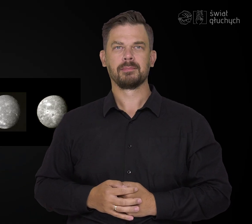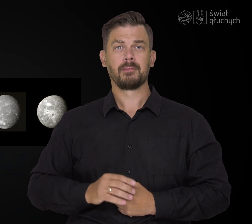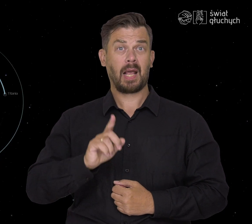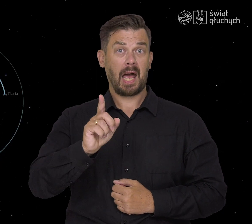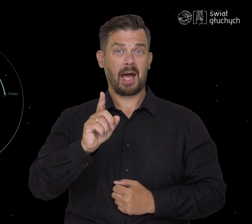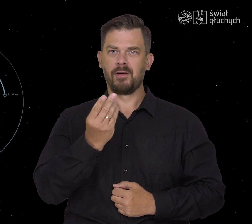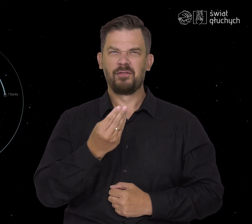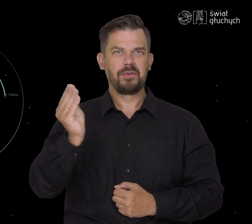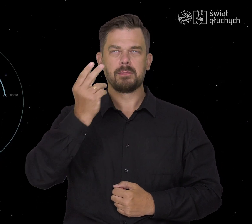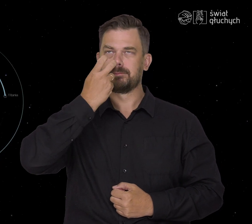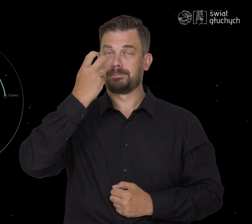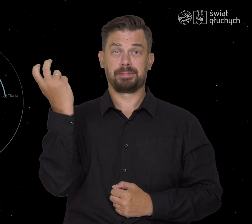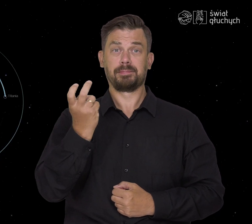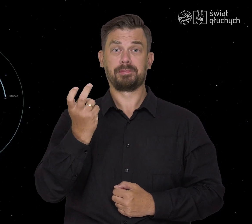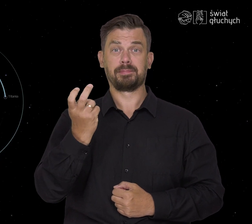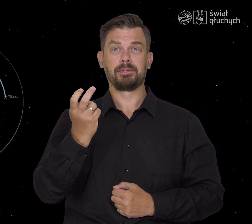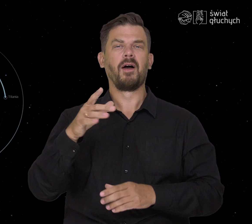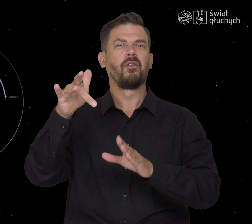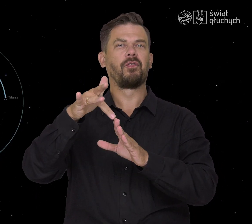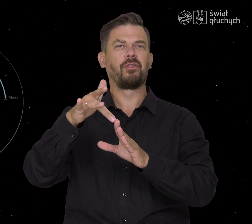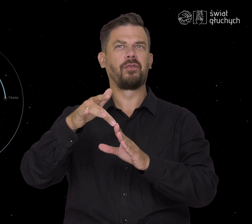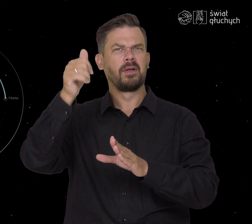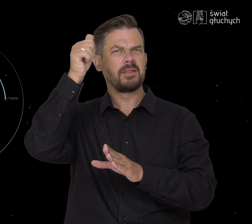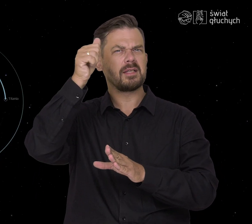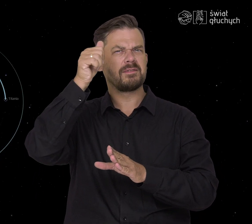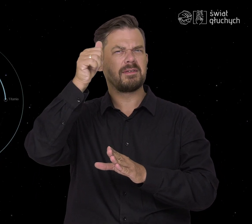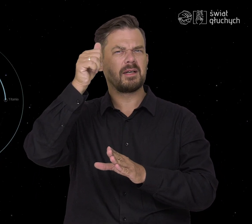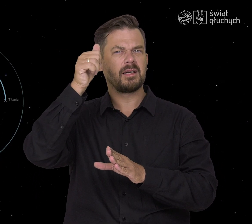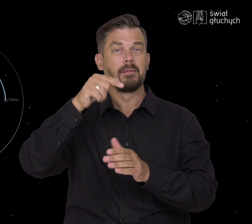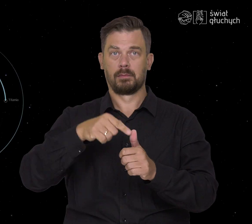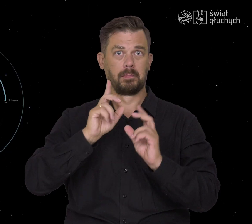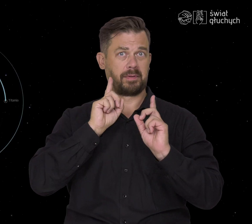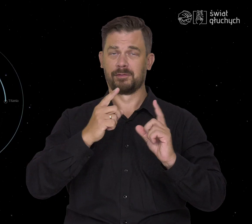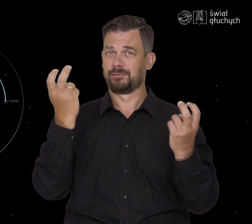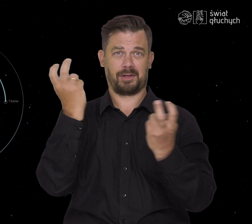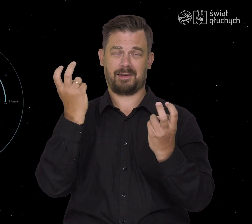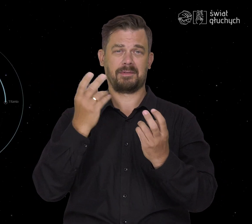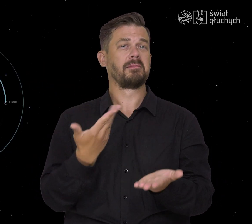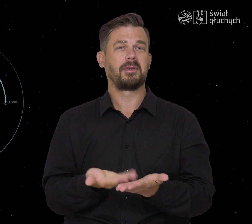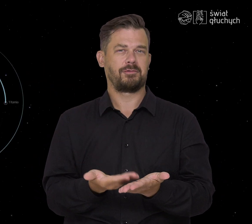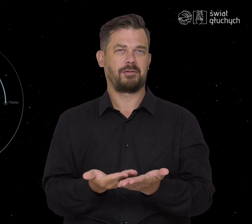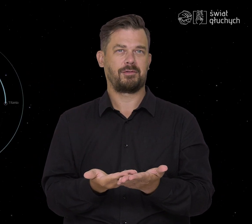Ale to, co najbardziej wciąga, to tajemnica ukryta w ich nazwach. To jest naprawdę ciekawe. Jak pewnie wiecie,